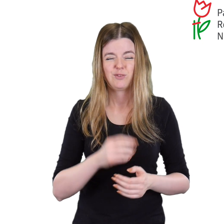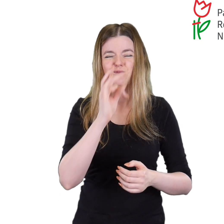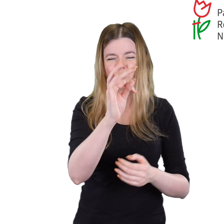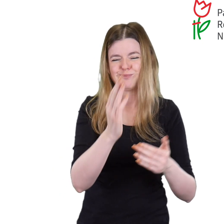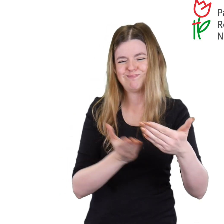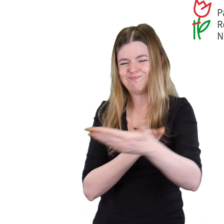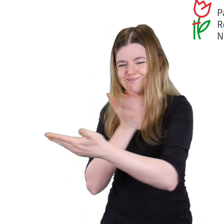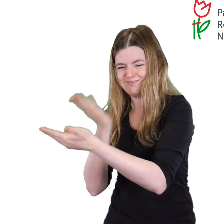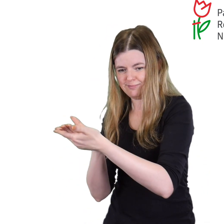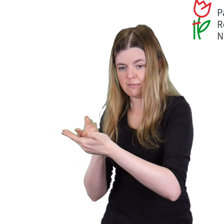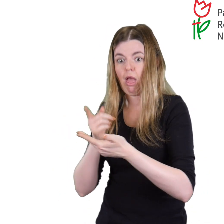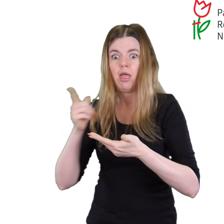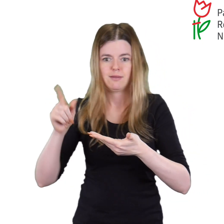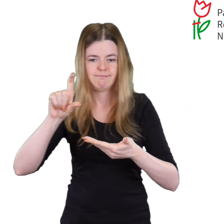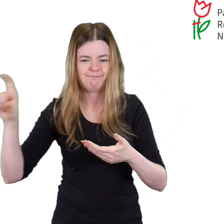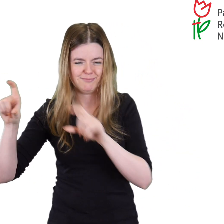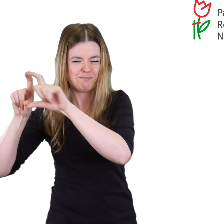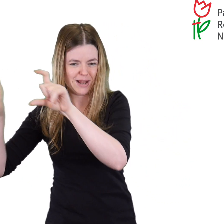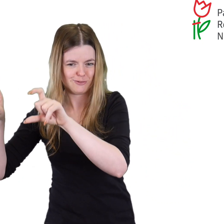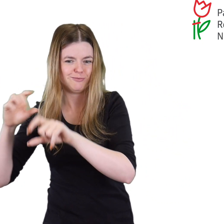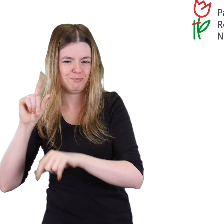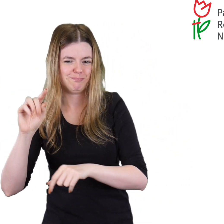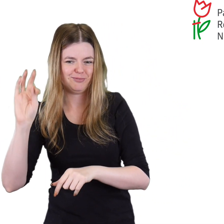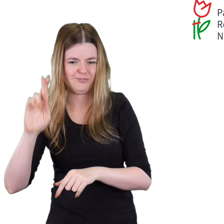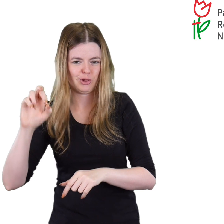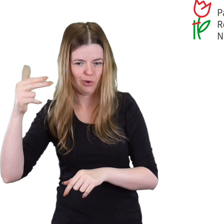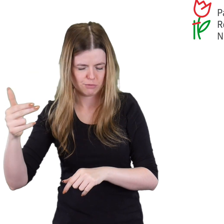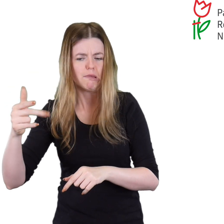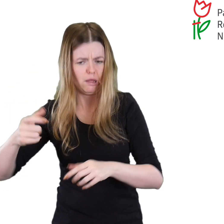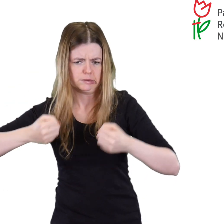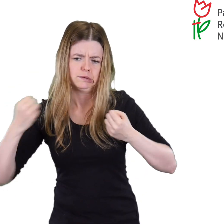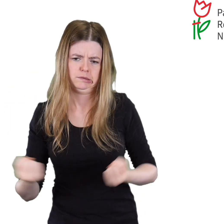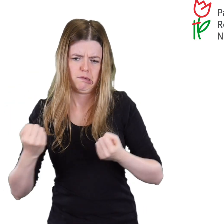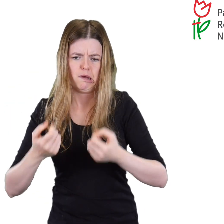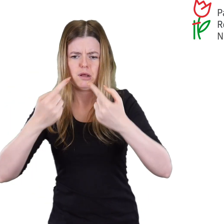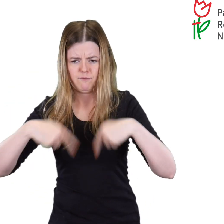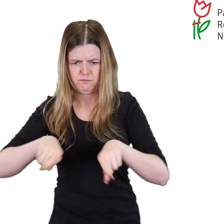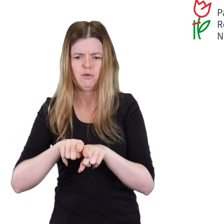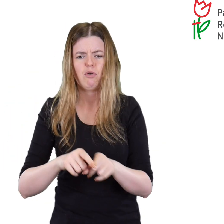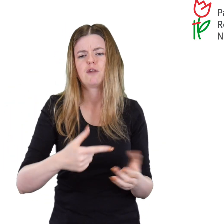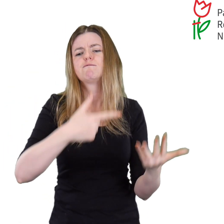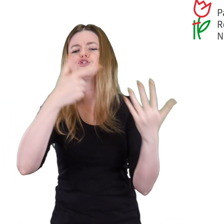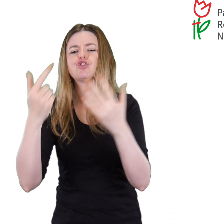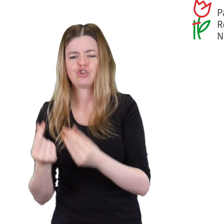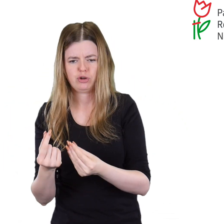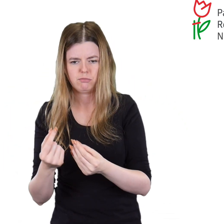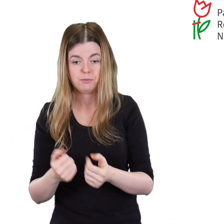Twój wniosek postaramy się zrealizować w ciągu 7 dni.